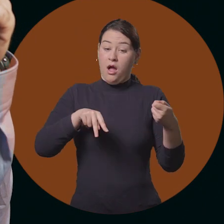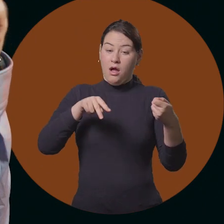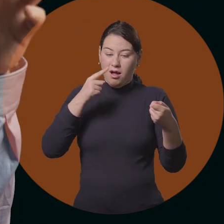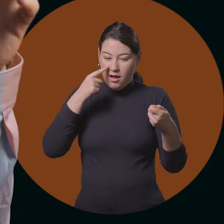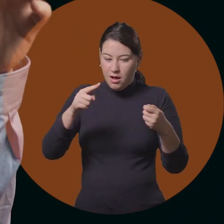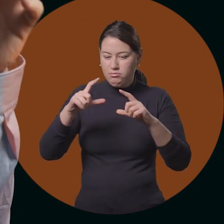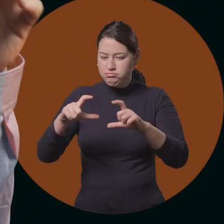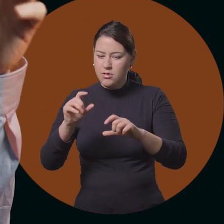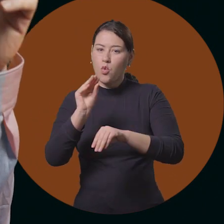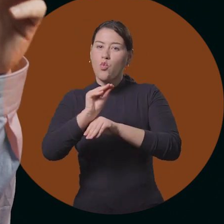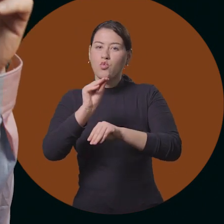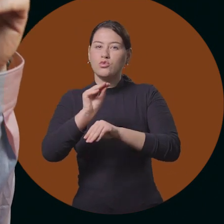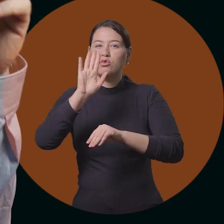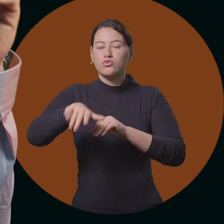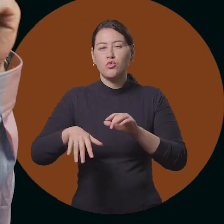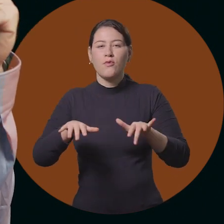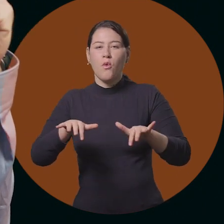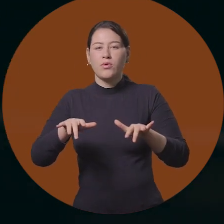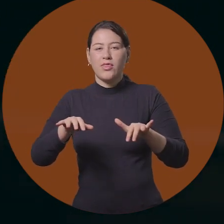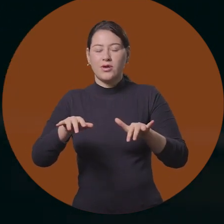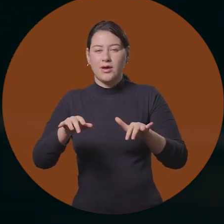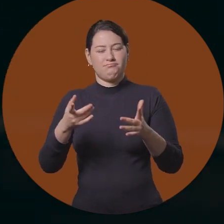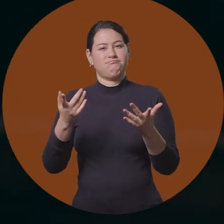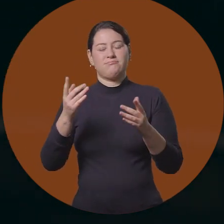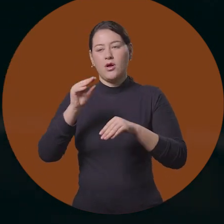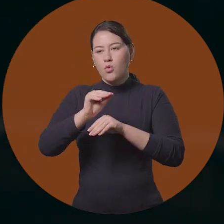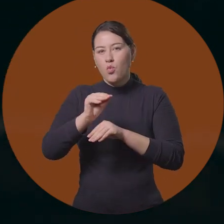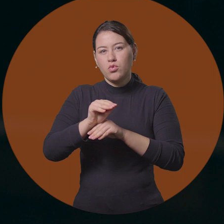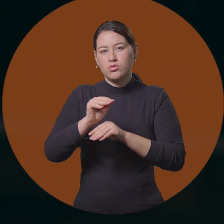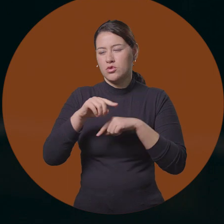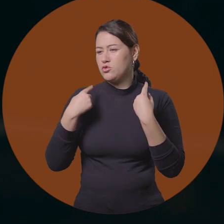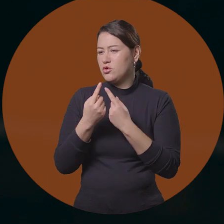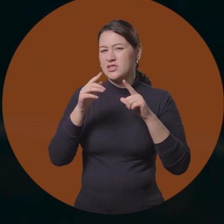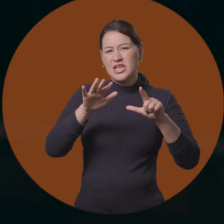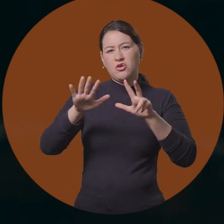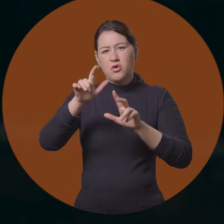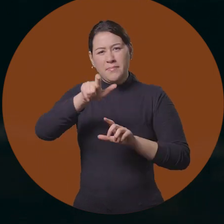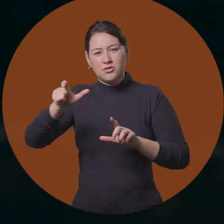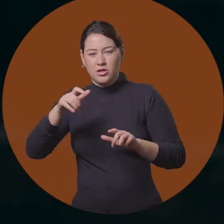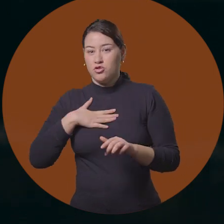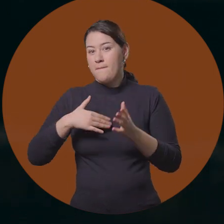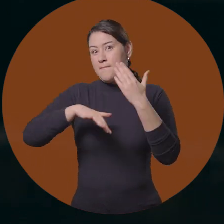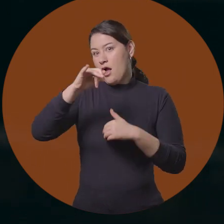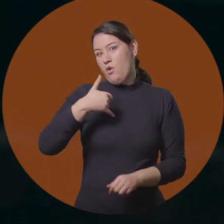un curso de una cosa de microcomputadores. ...era un curso, habíamos siete, ocho personas, yo era el más jovencito de todos.